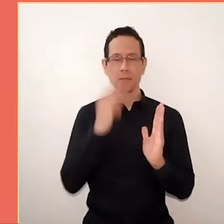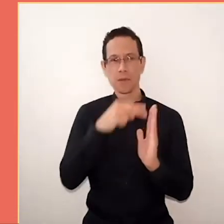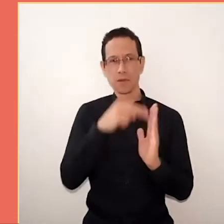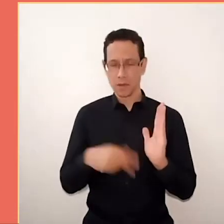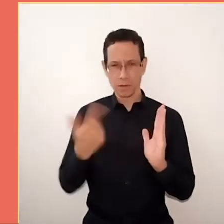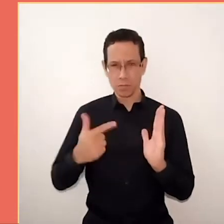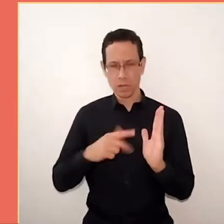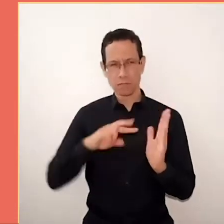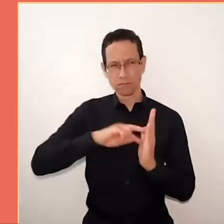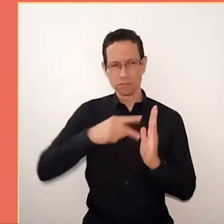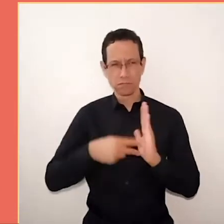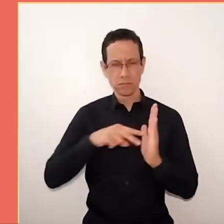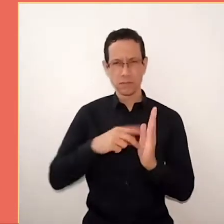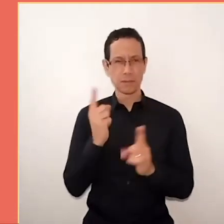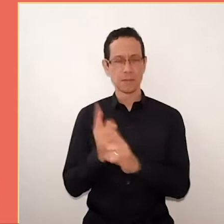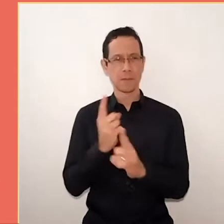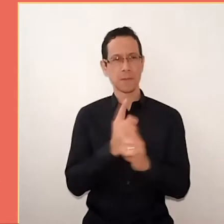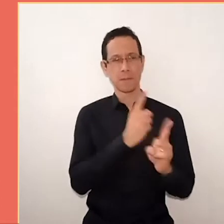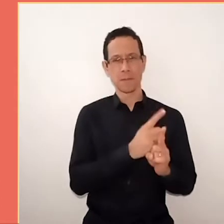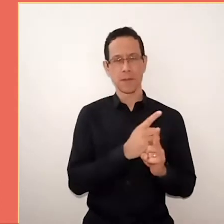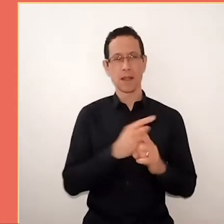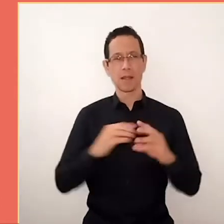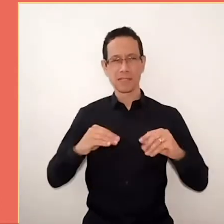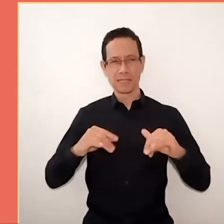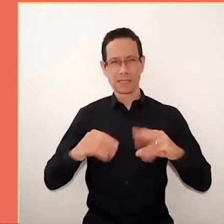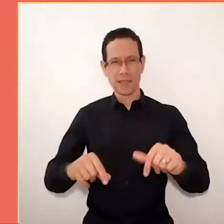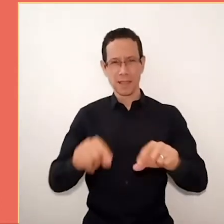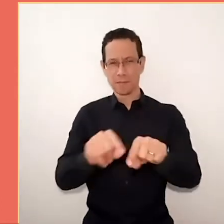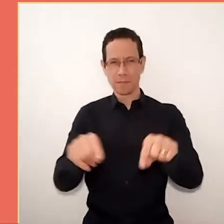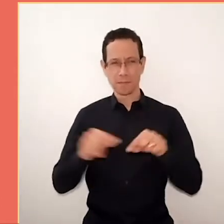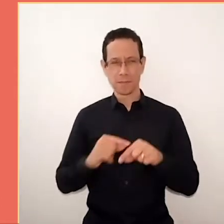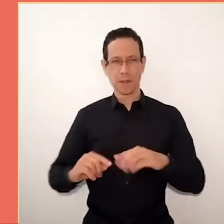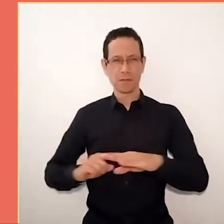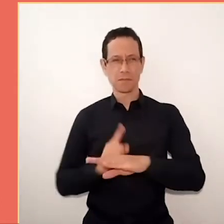Sabia ler cada palmo da terra. Cada pé de cana, cada semente de milho.